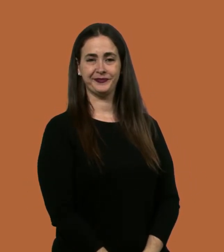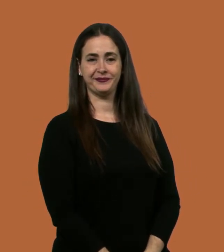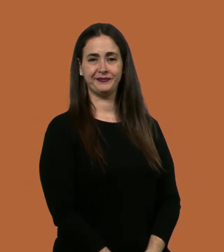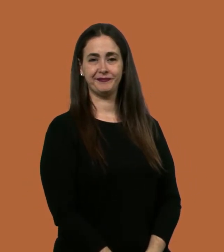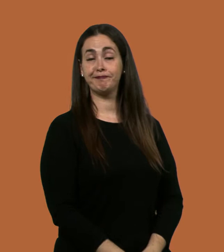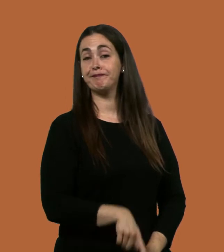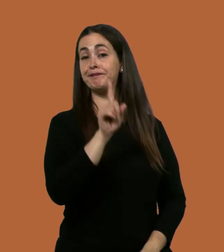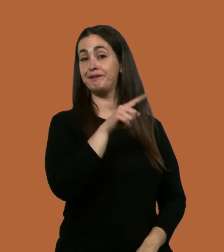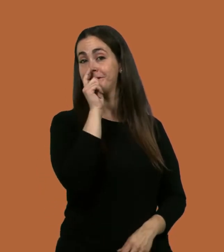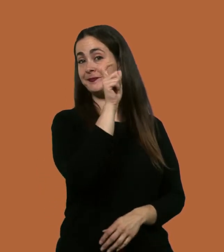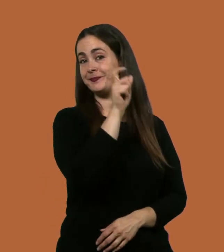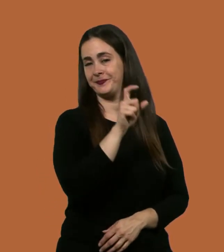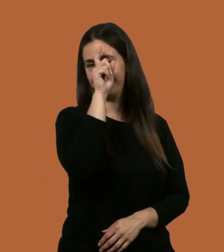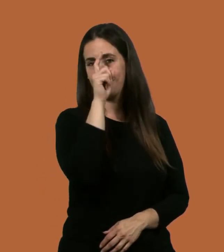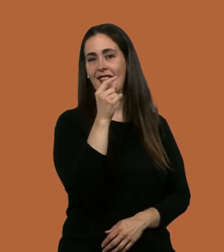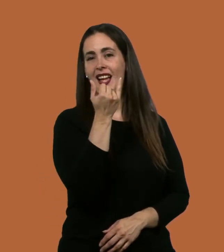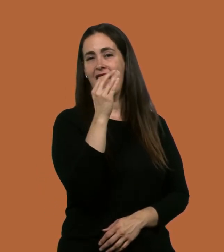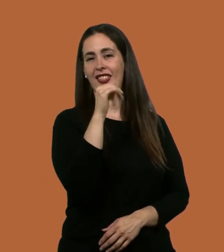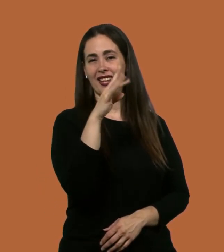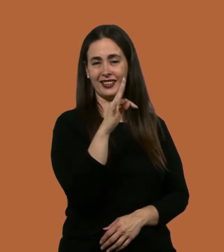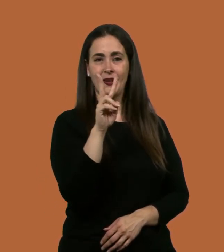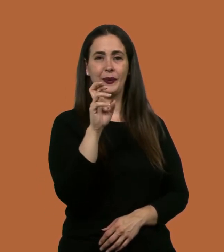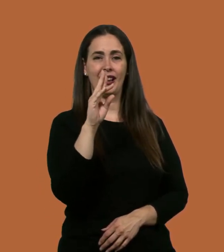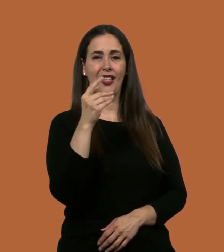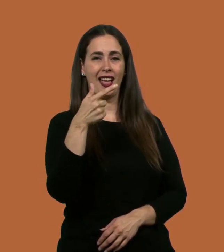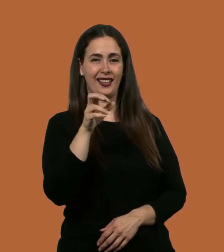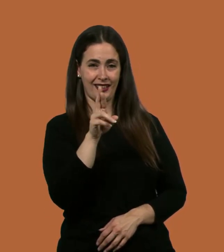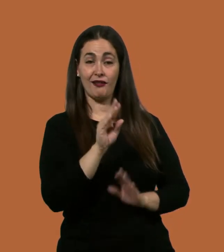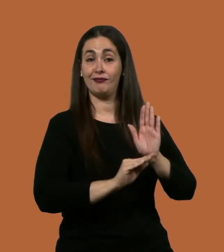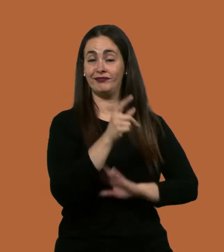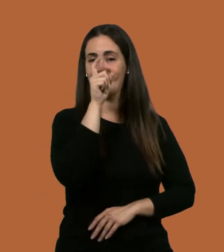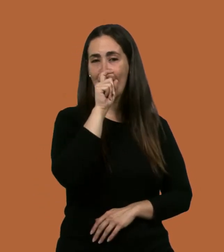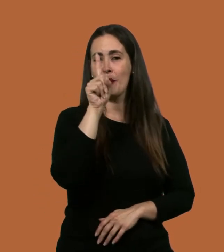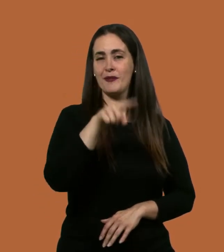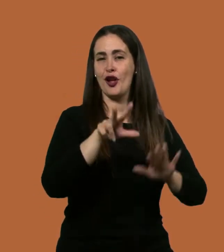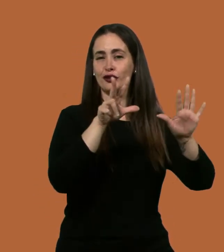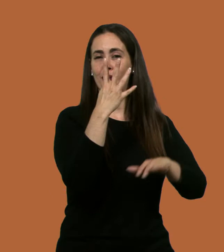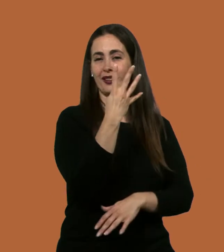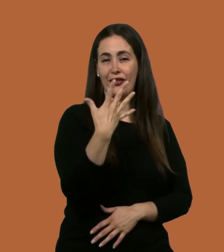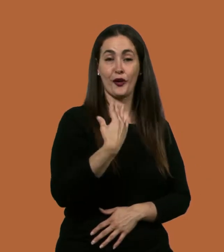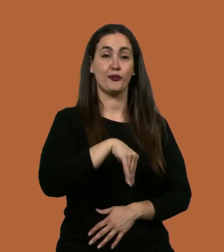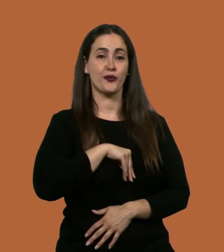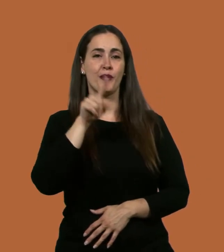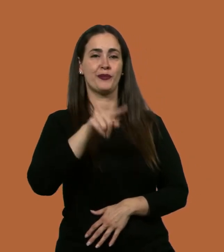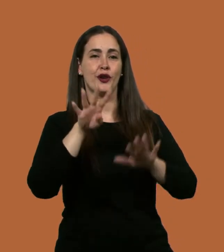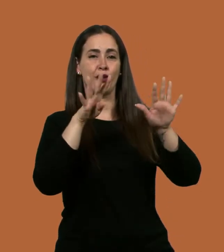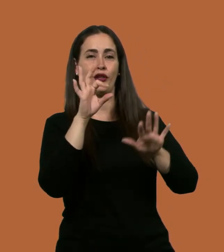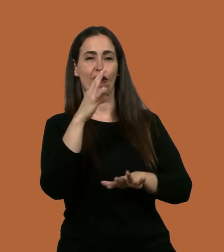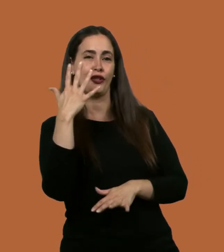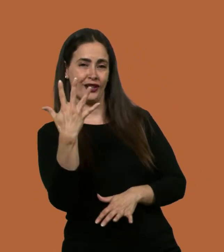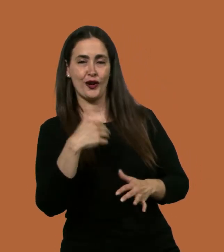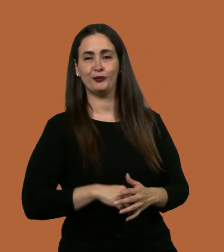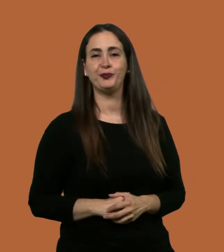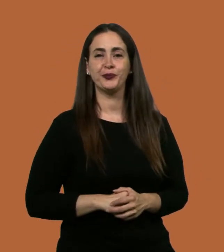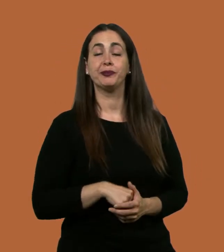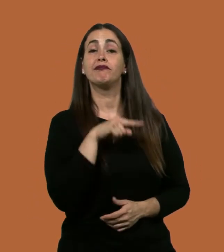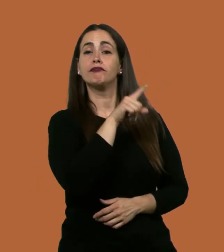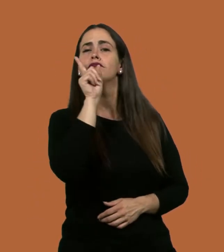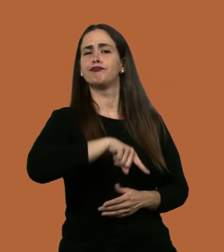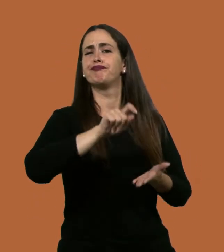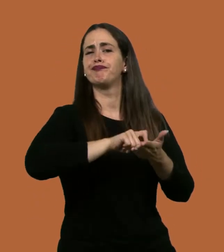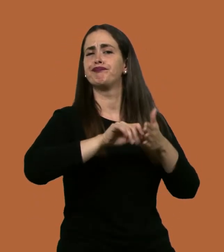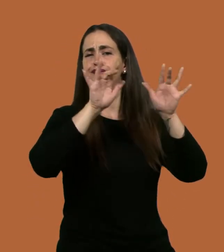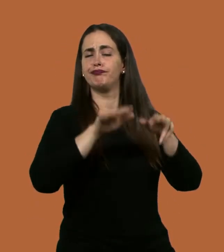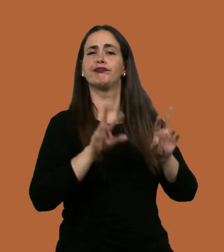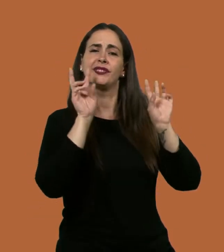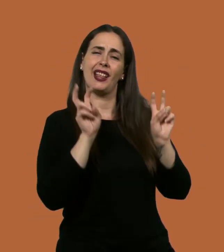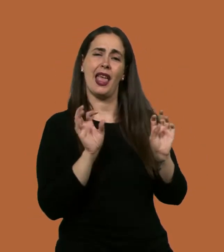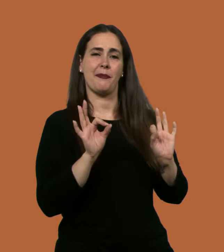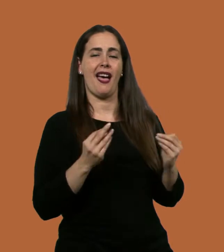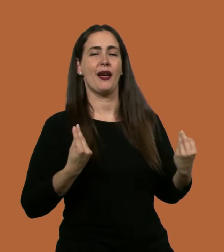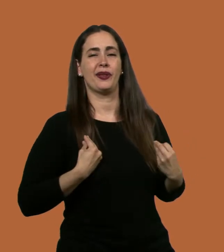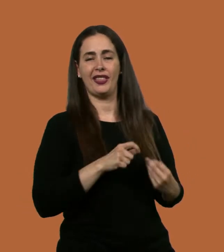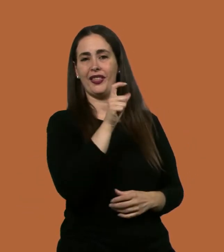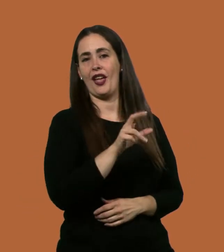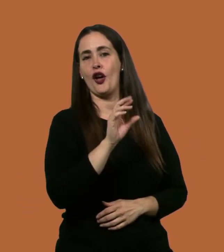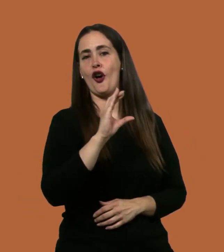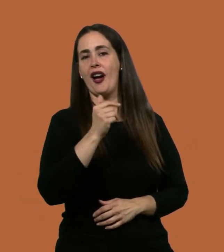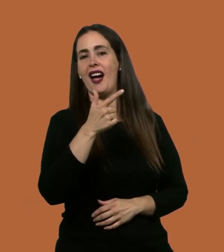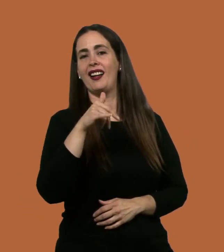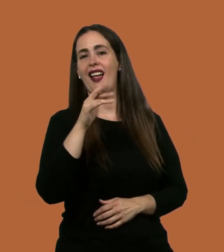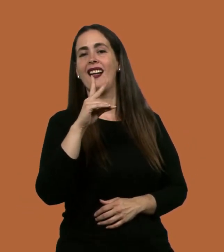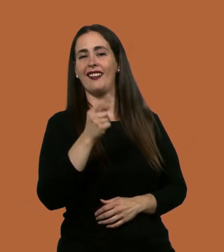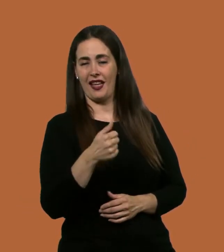També Jacint Verdaguer (1845-1902) escrigué sobre Rocaguinarda.